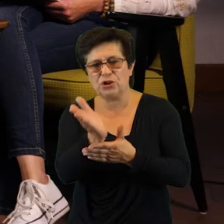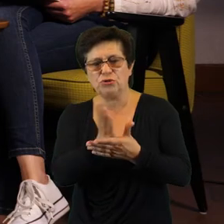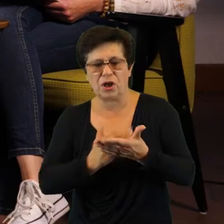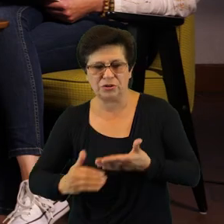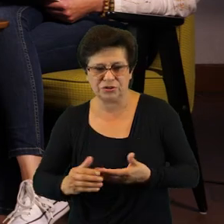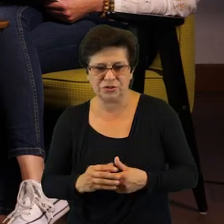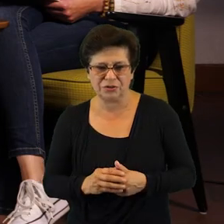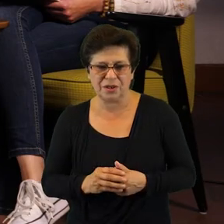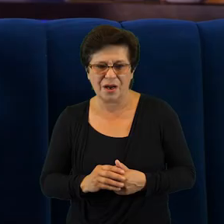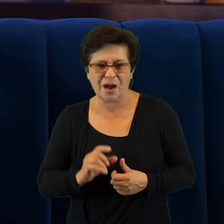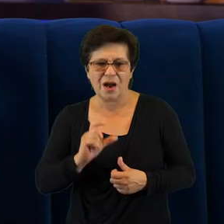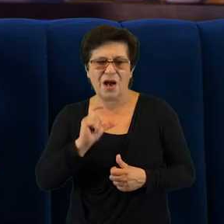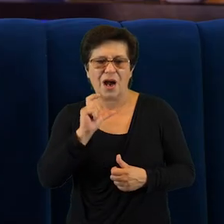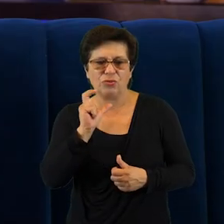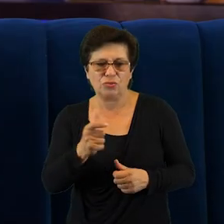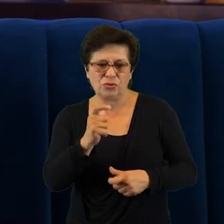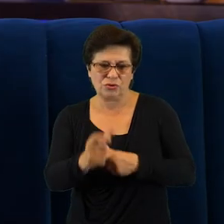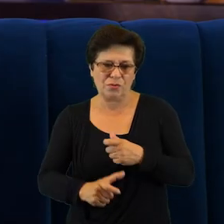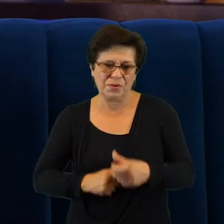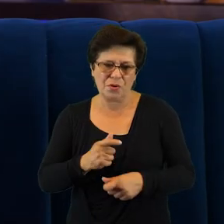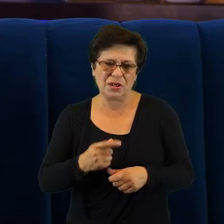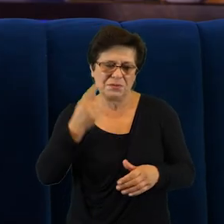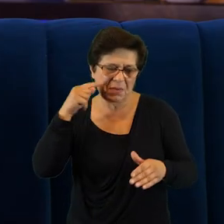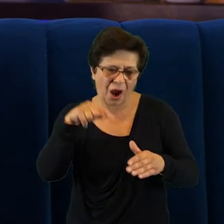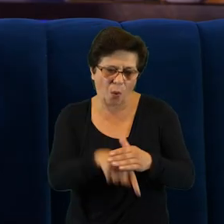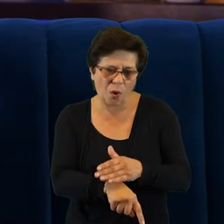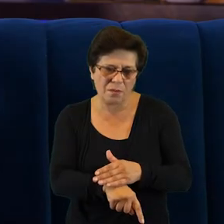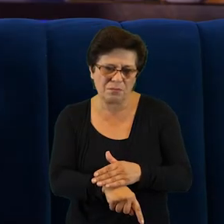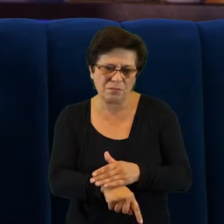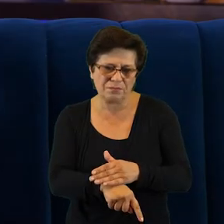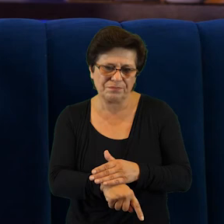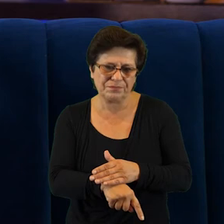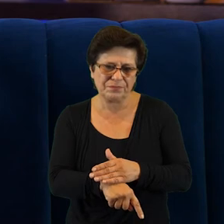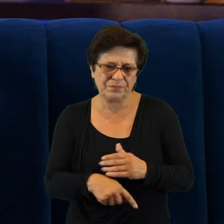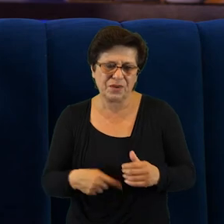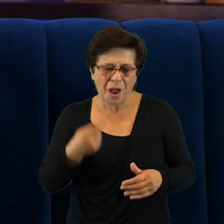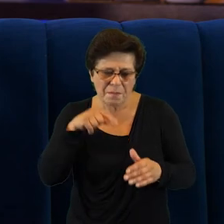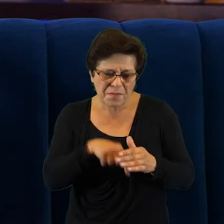A Roman Bąk, wydawnictwo Terkte, mówi: "Słuchaj, »Piekło« musiałem wydać z własnej kieszeni".